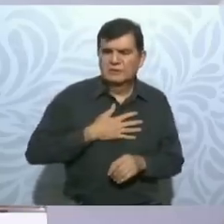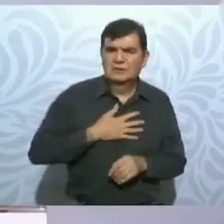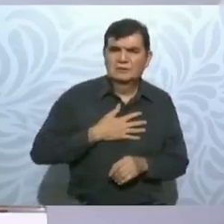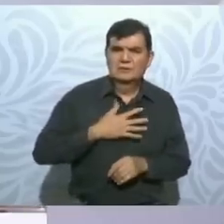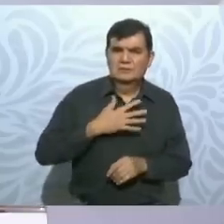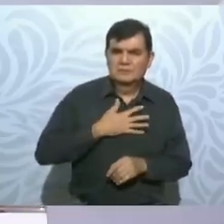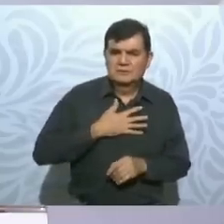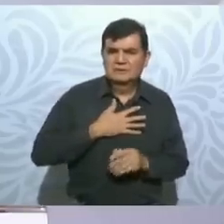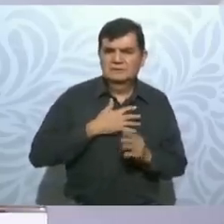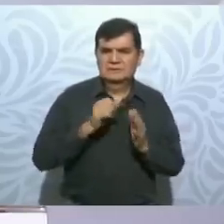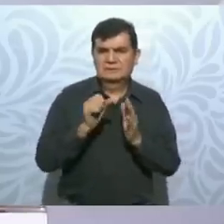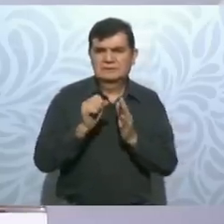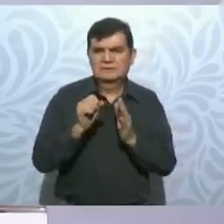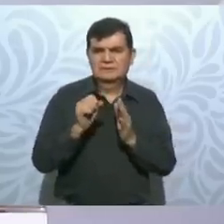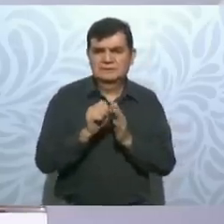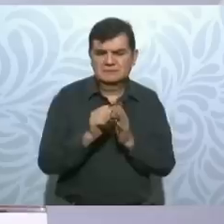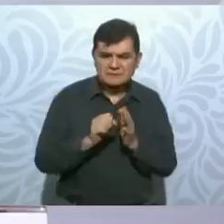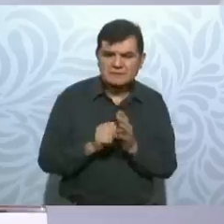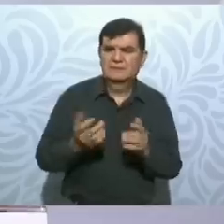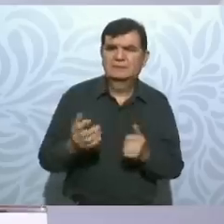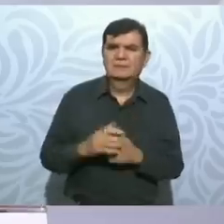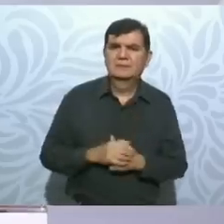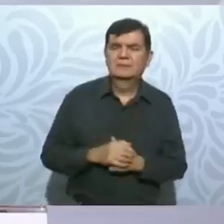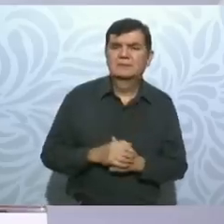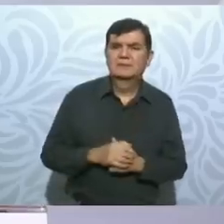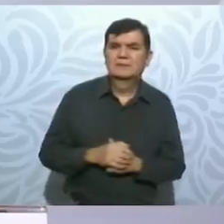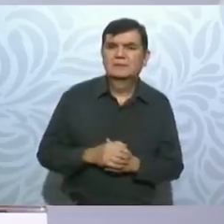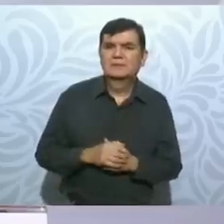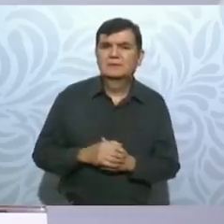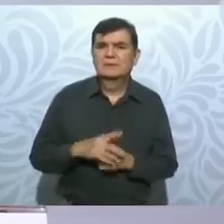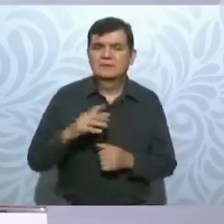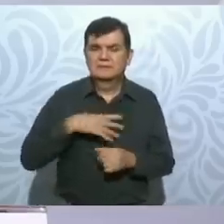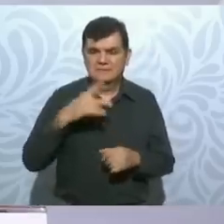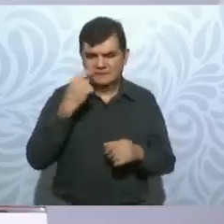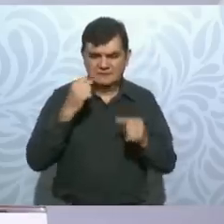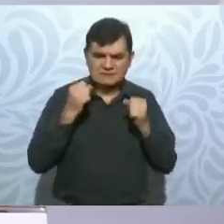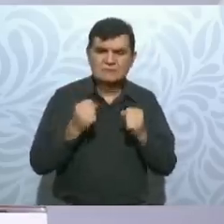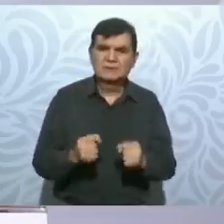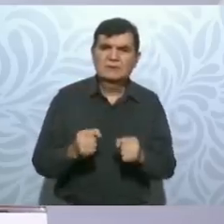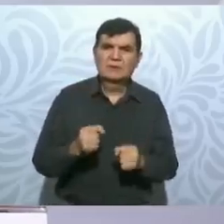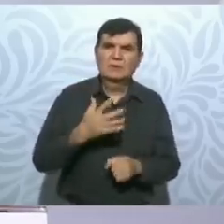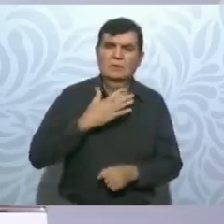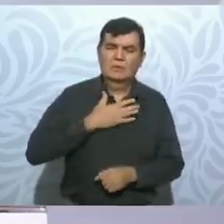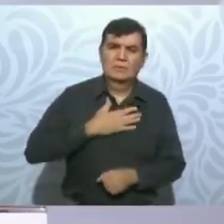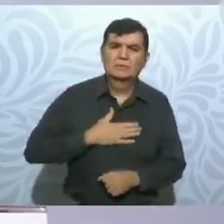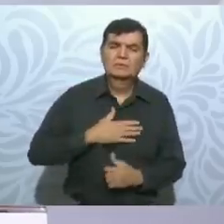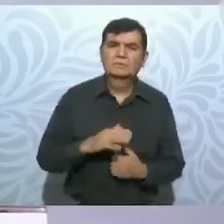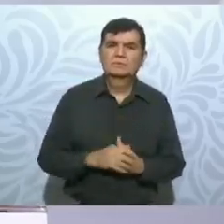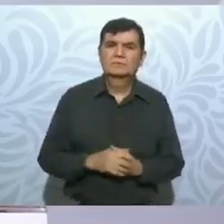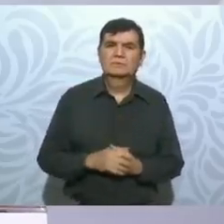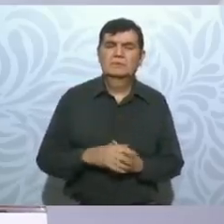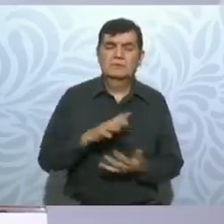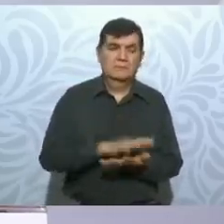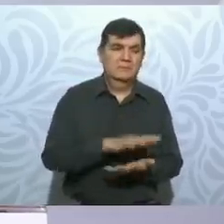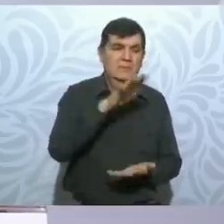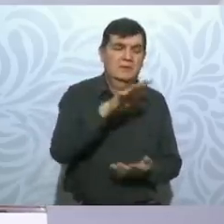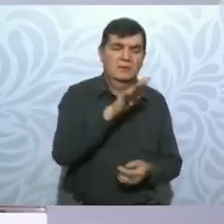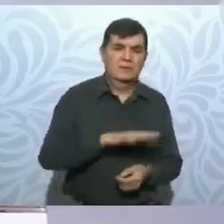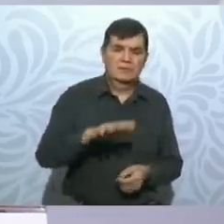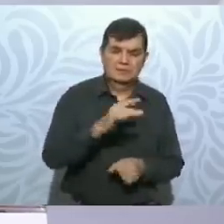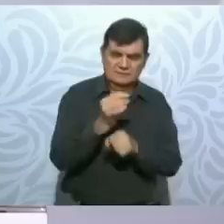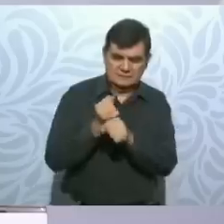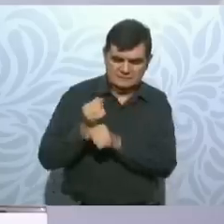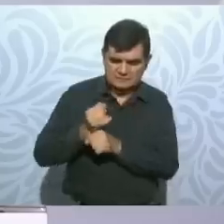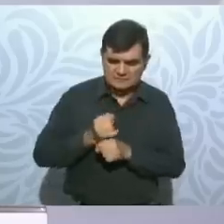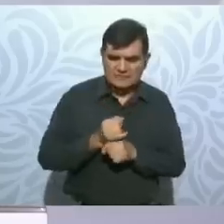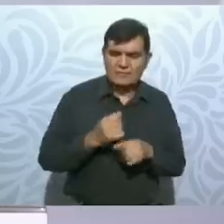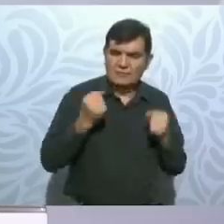sistema de Seguridad y Justicia la mayor parte o la investigación la fuerza de la investigación